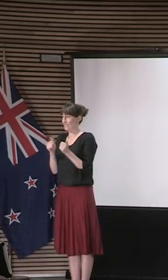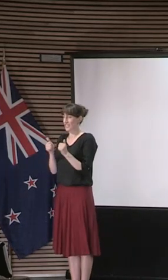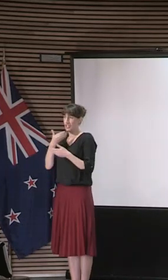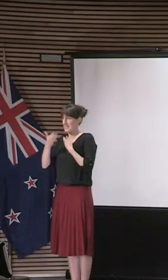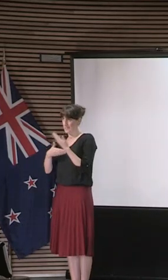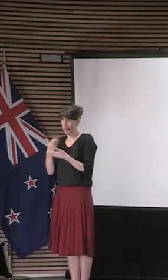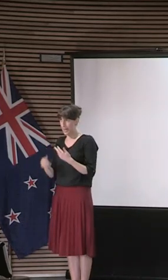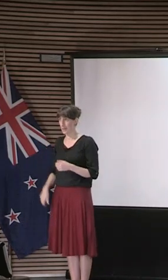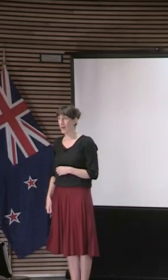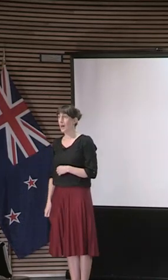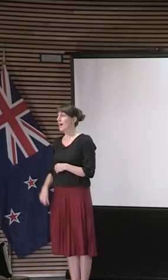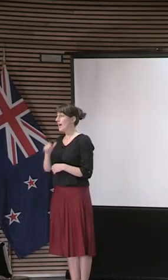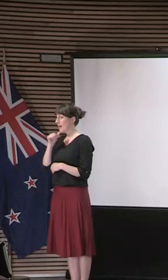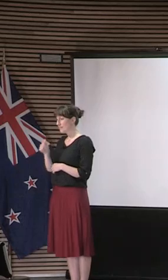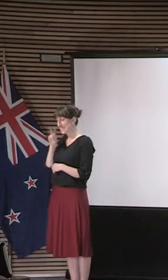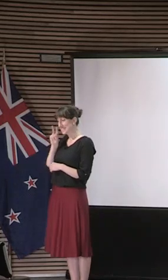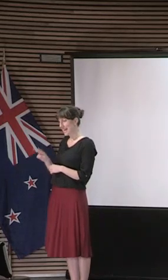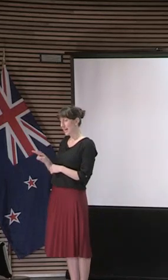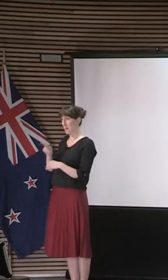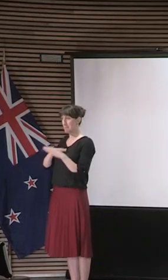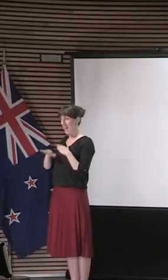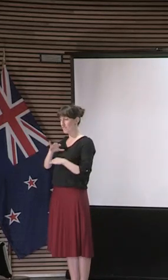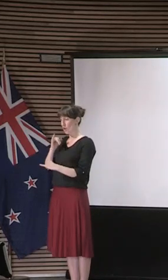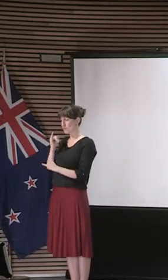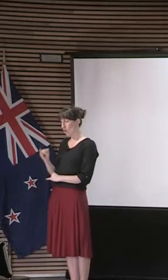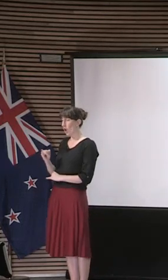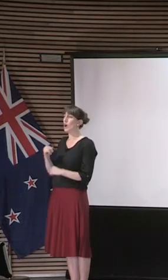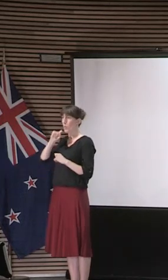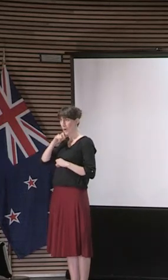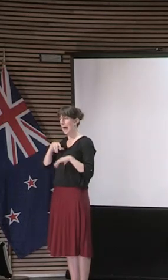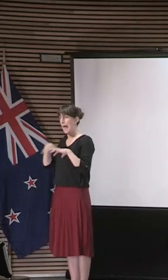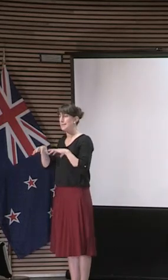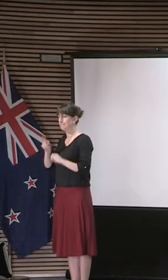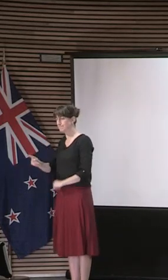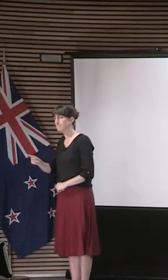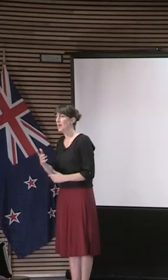pai ki te neke whare i te ra i uru ai te whenua ki roto i te kati? JACINDA ARDERN: Ka